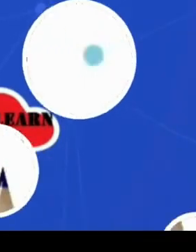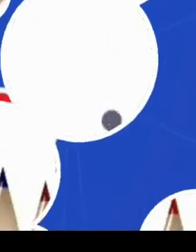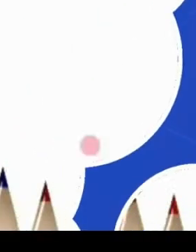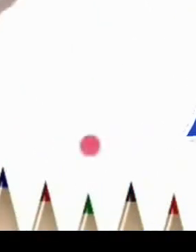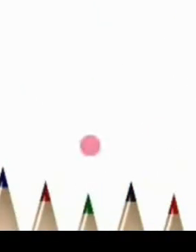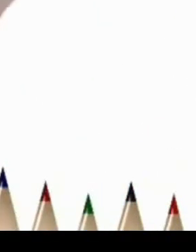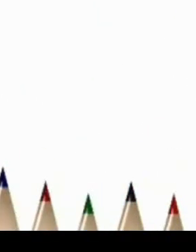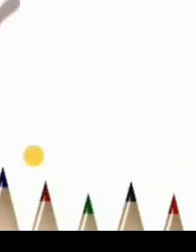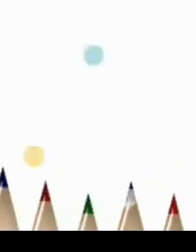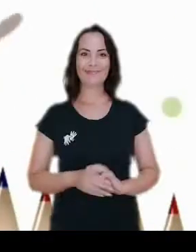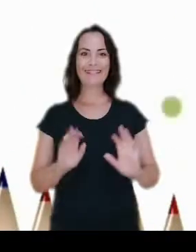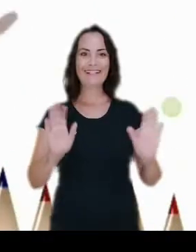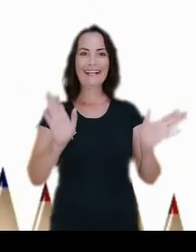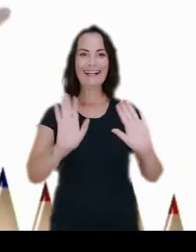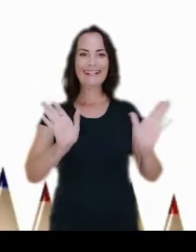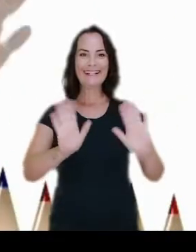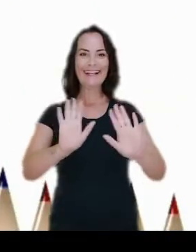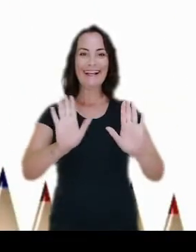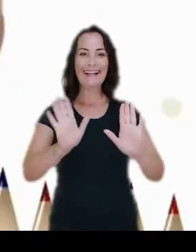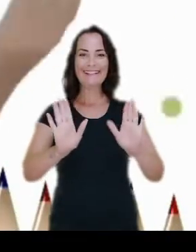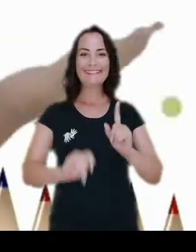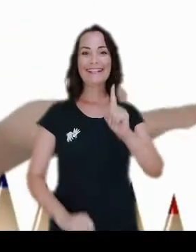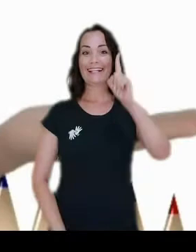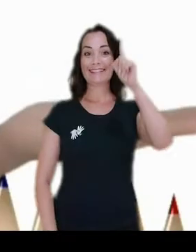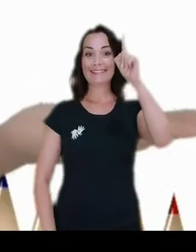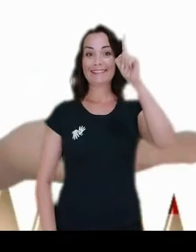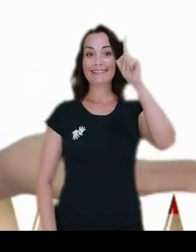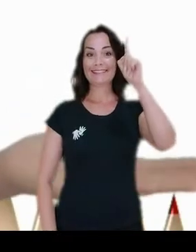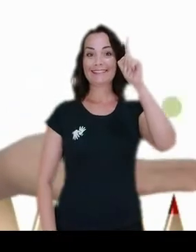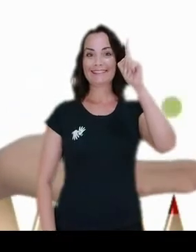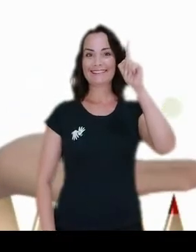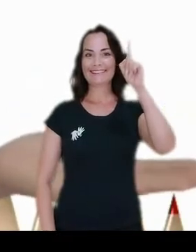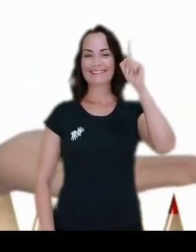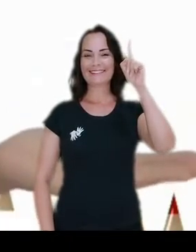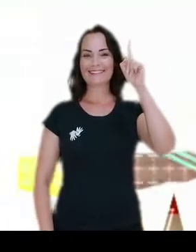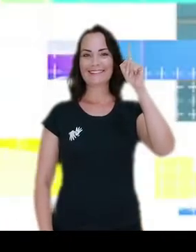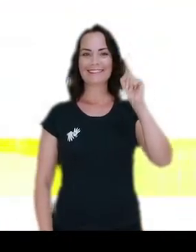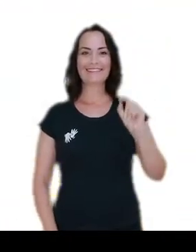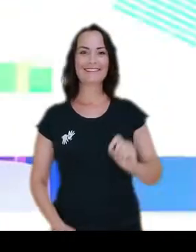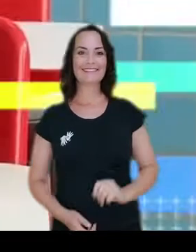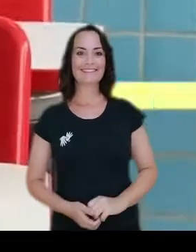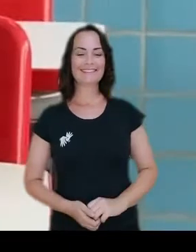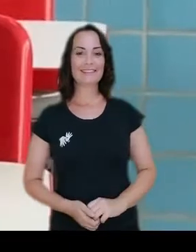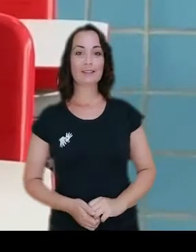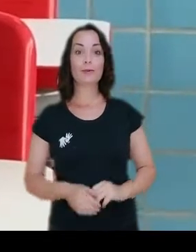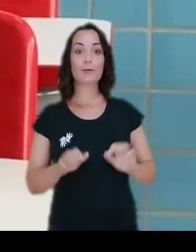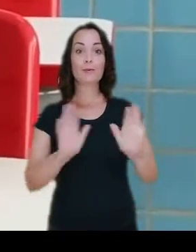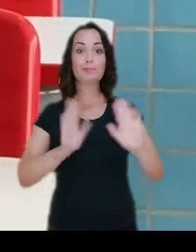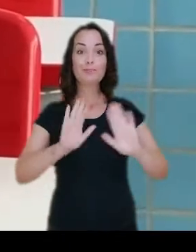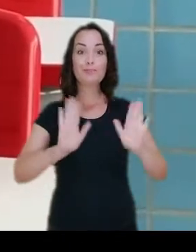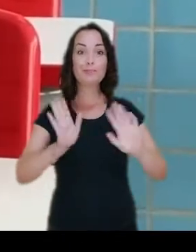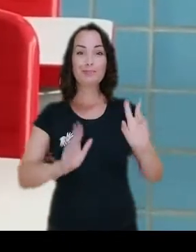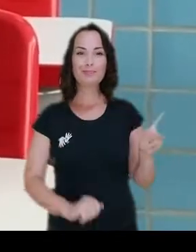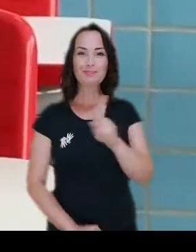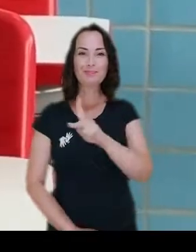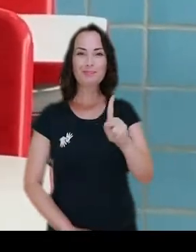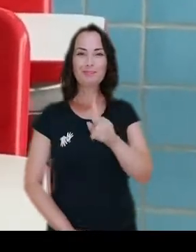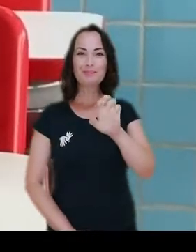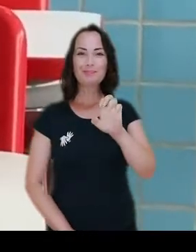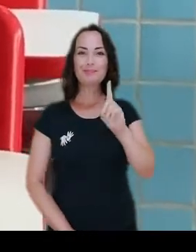Hello student, how are you? Hello teacher Edilaine